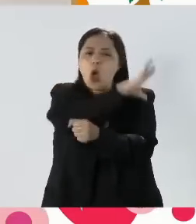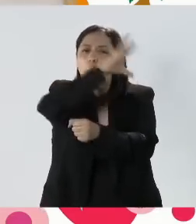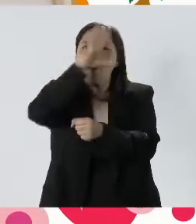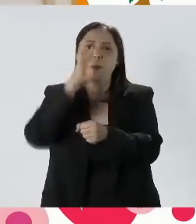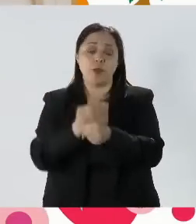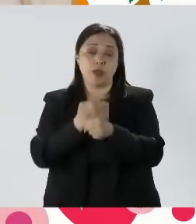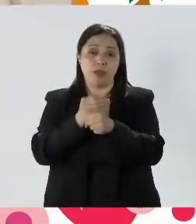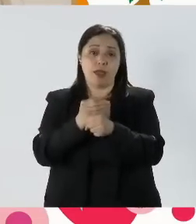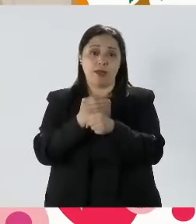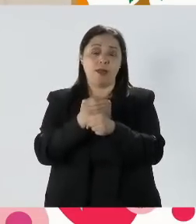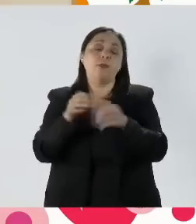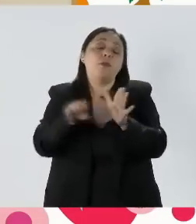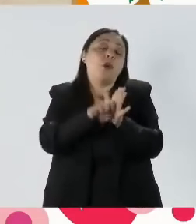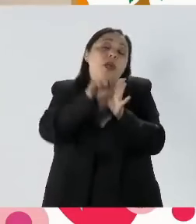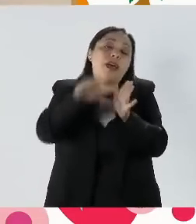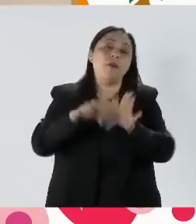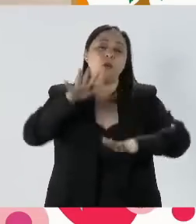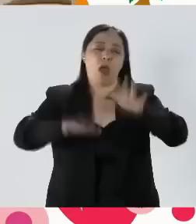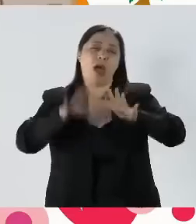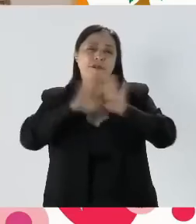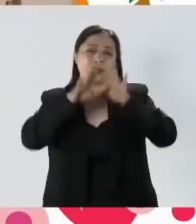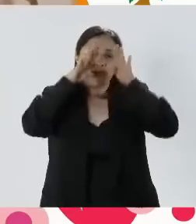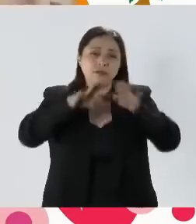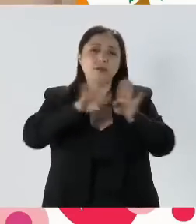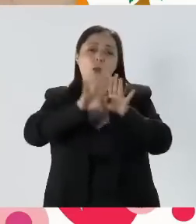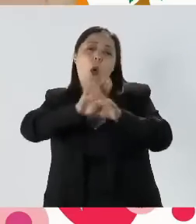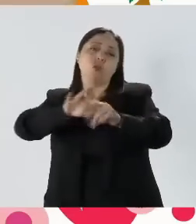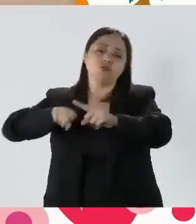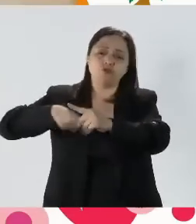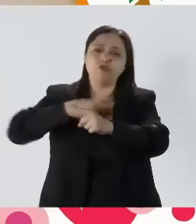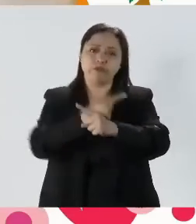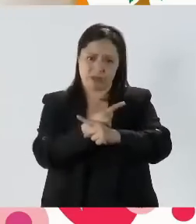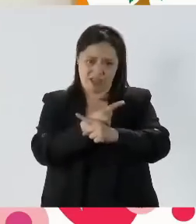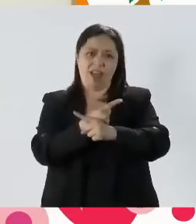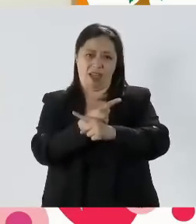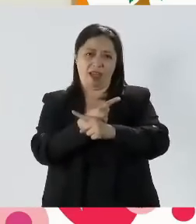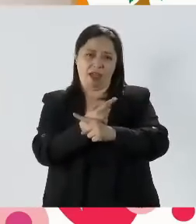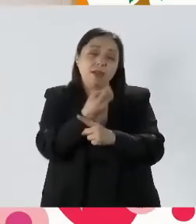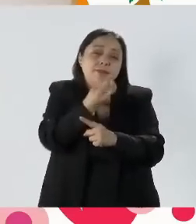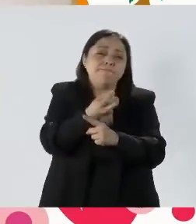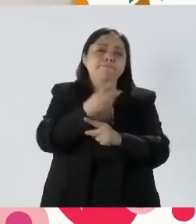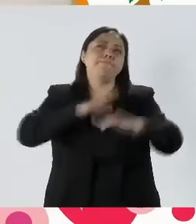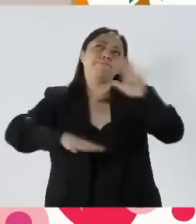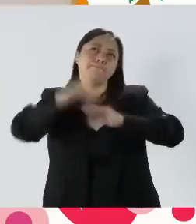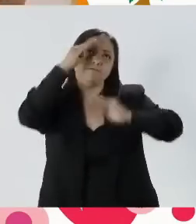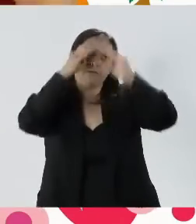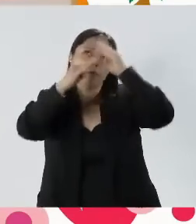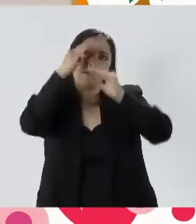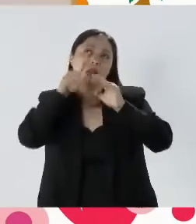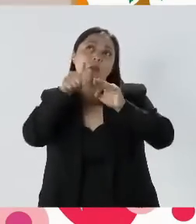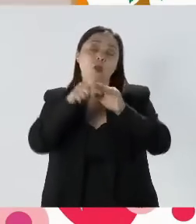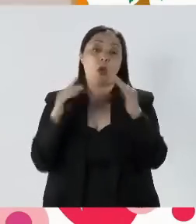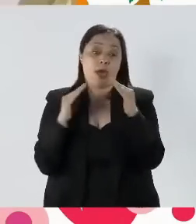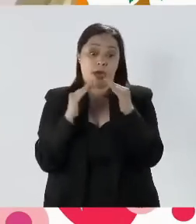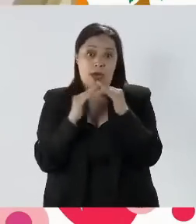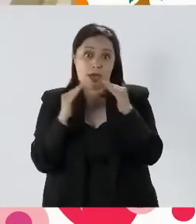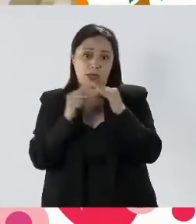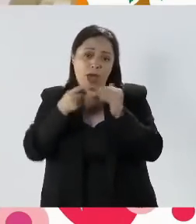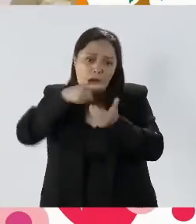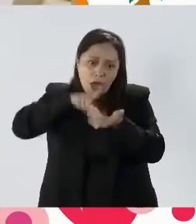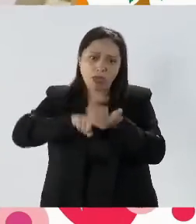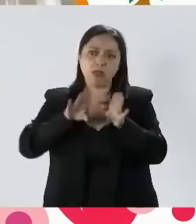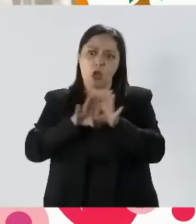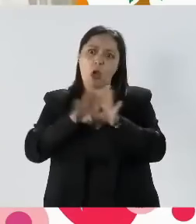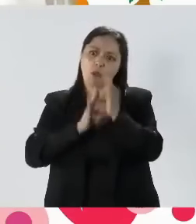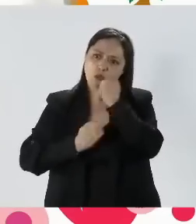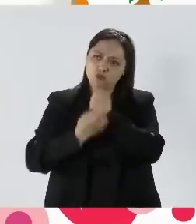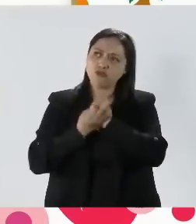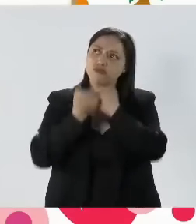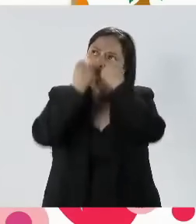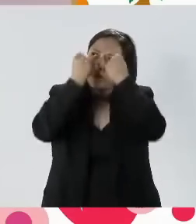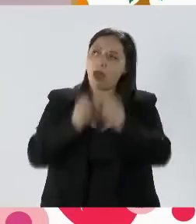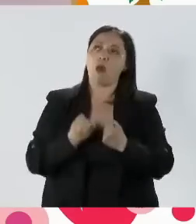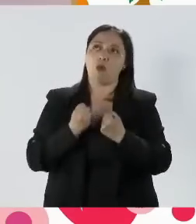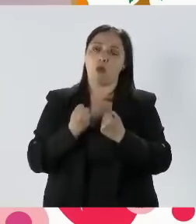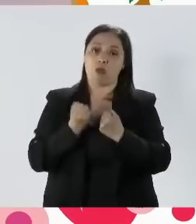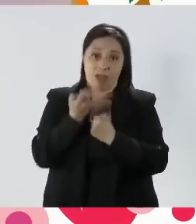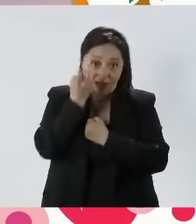violación sexual que uno pensaría que la casa es el lugar más seguro de las mujeres Pues resulta